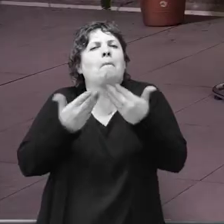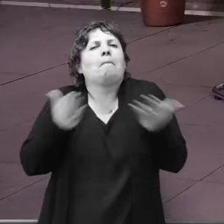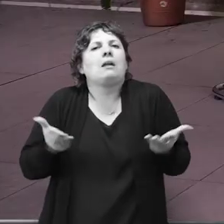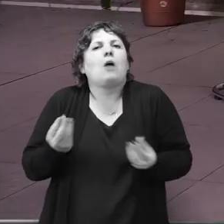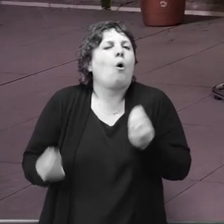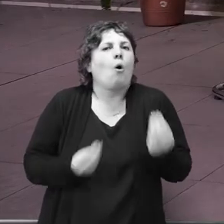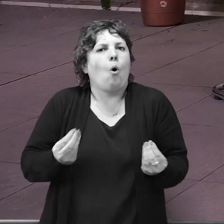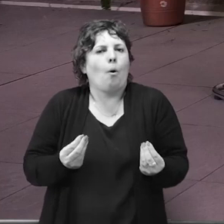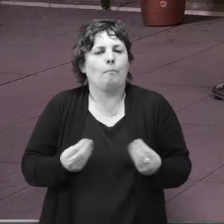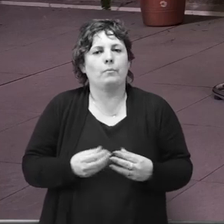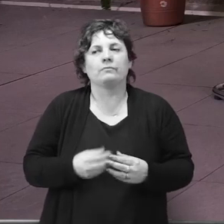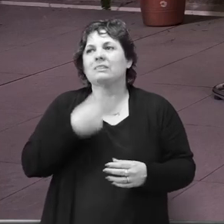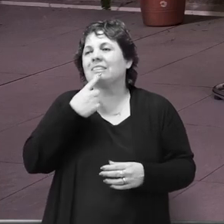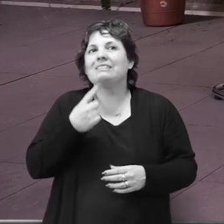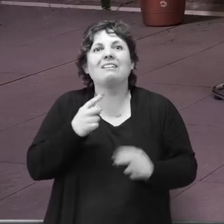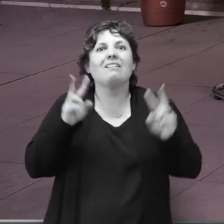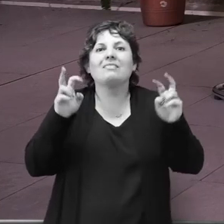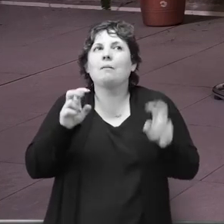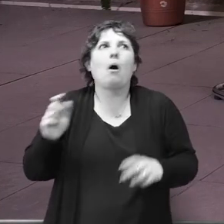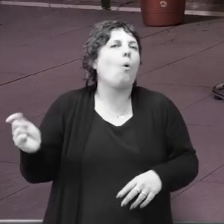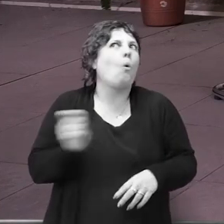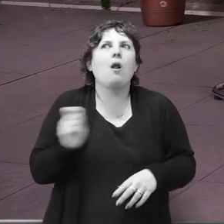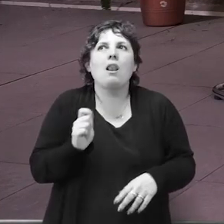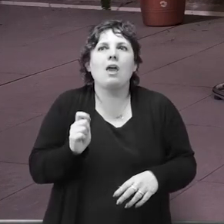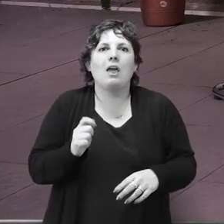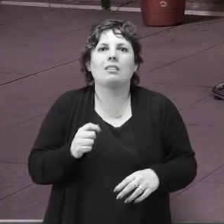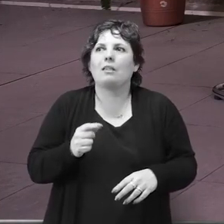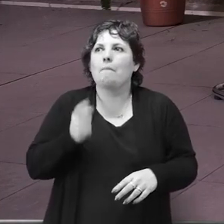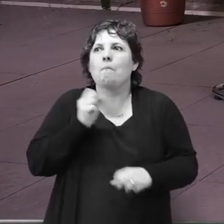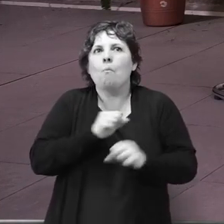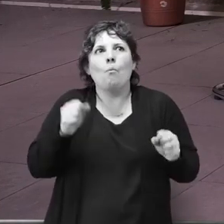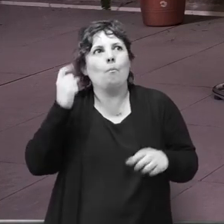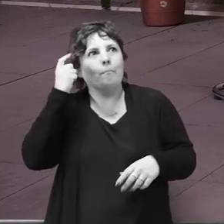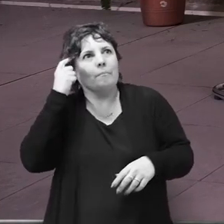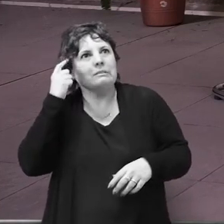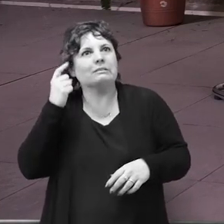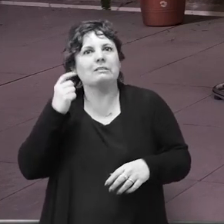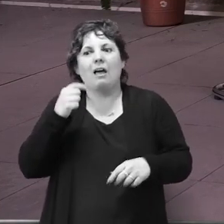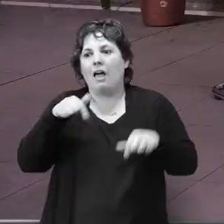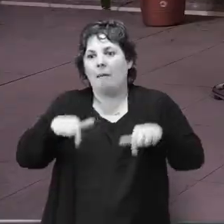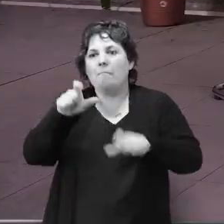Las urgencias que podemos pensar tienen nuestros migrantes